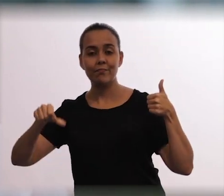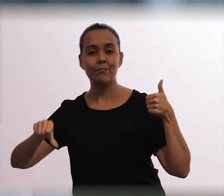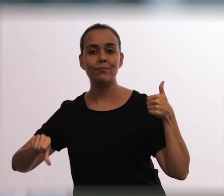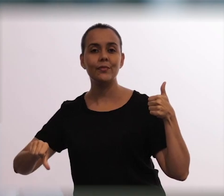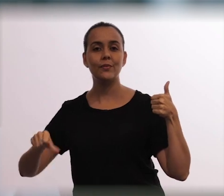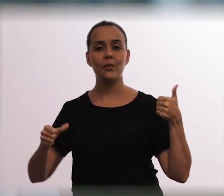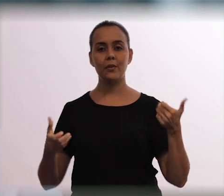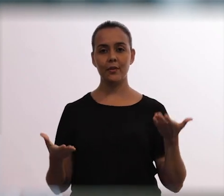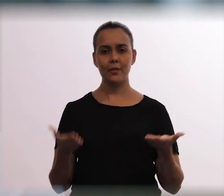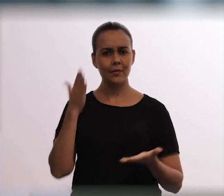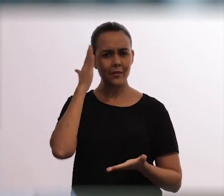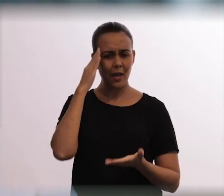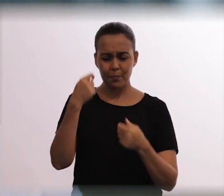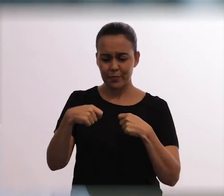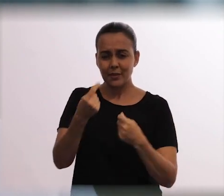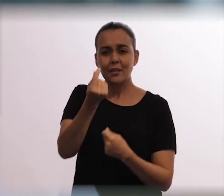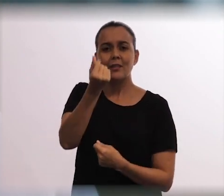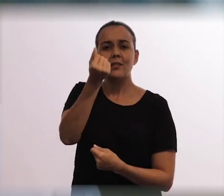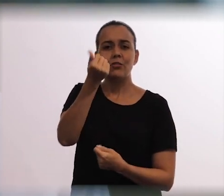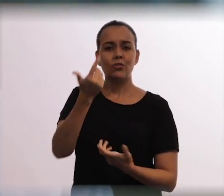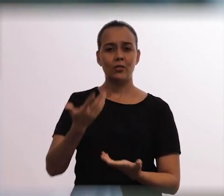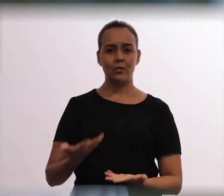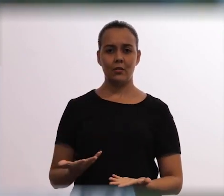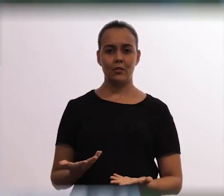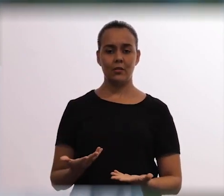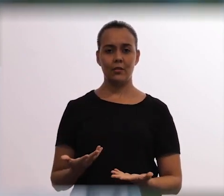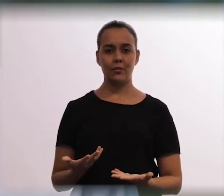essa ideologia da invisibilidade da periferia.